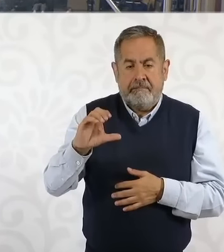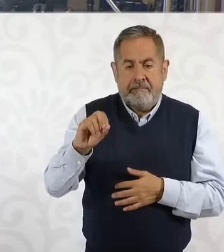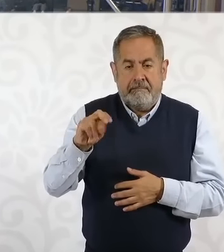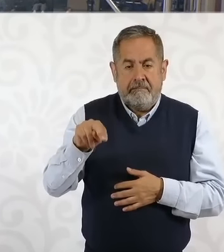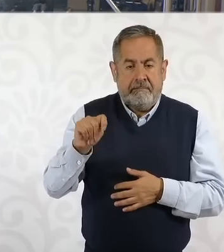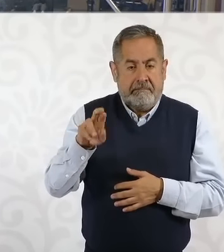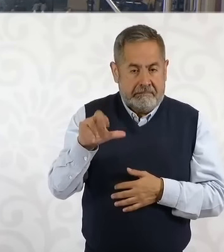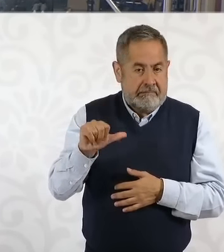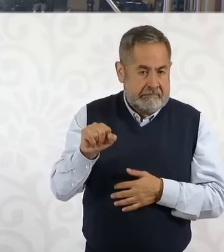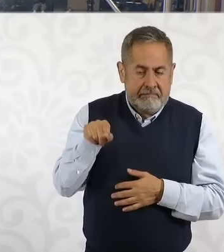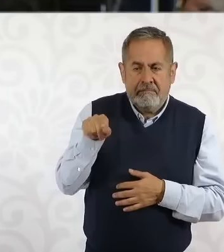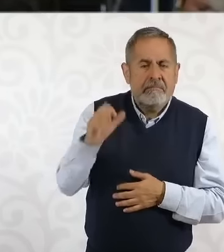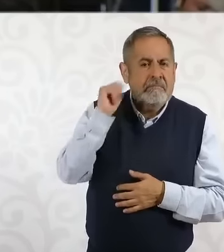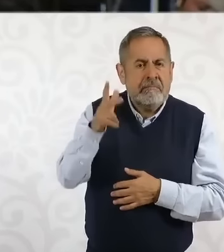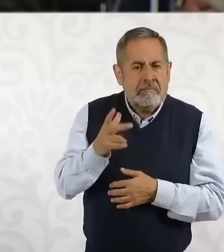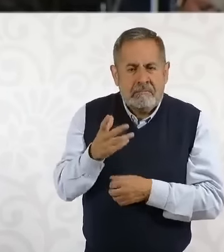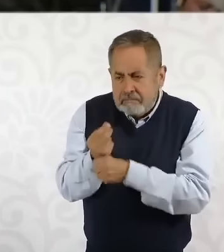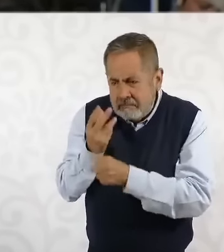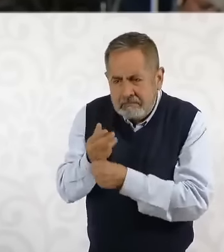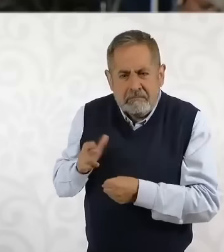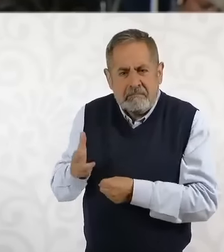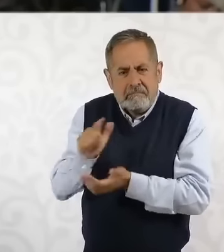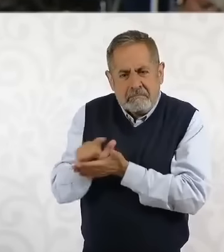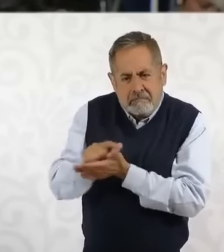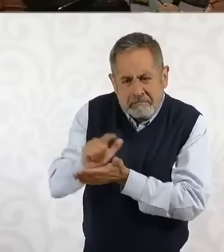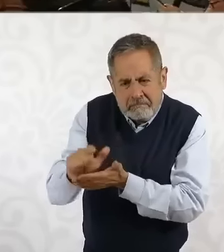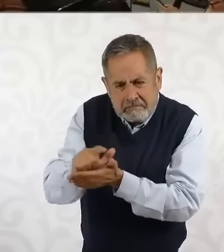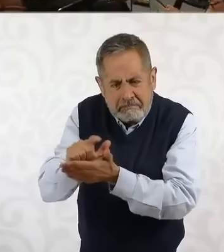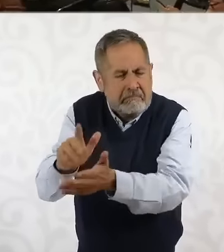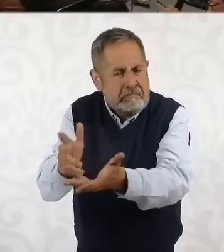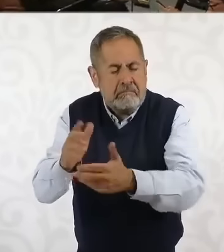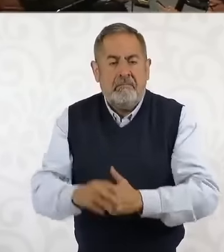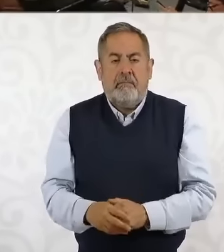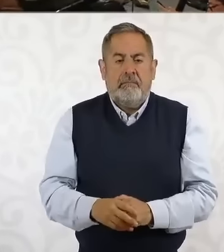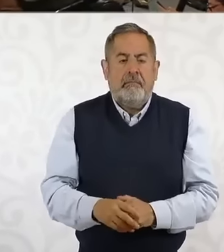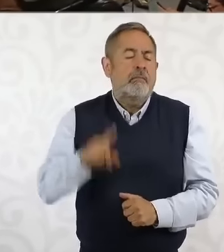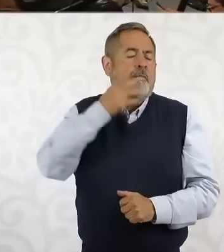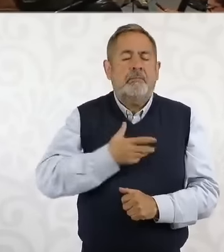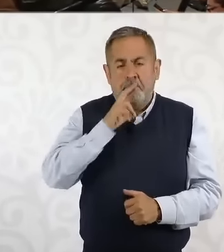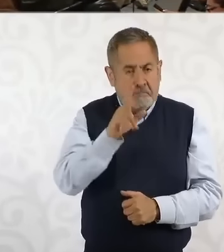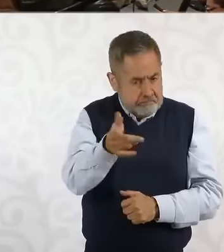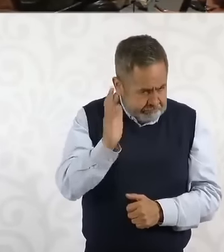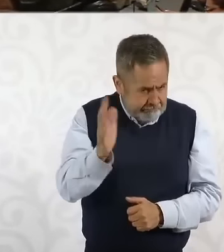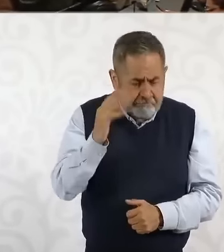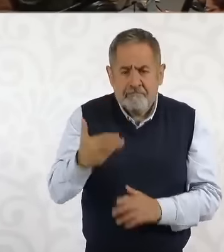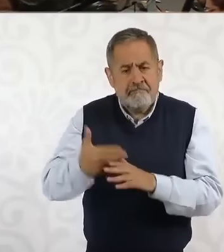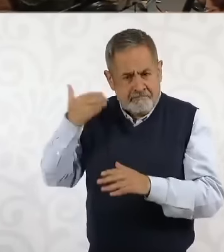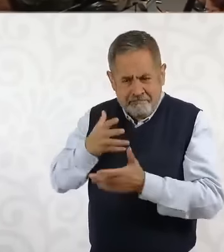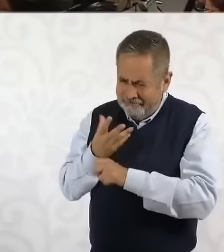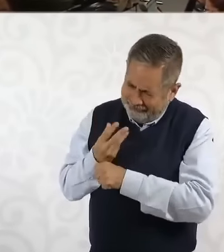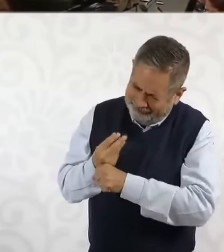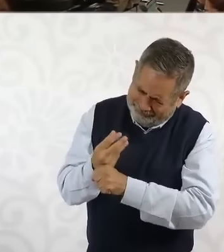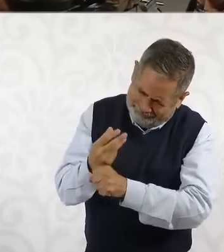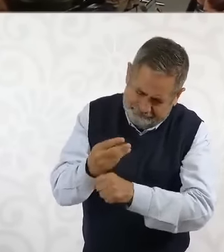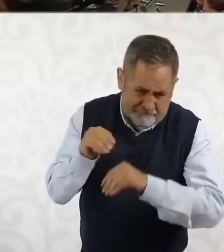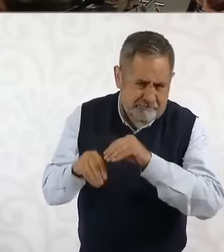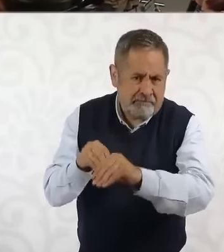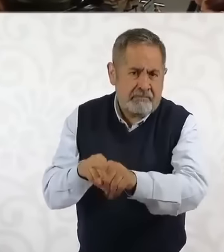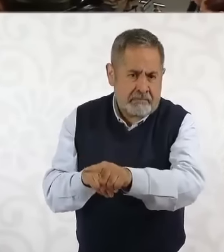tiene pues algún plan de recuperación, si se está trabajando. Se hecho mucho en el río Magdalena. E